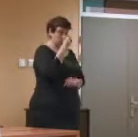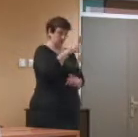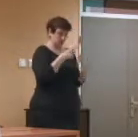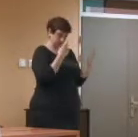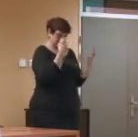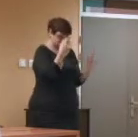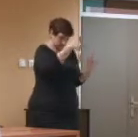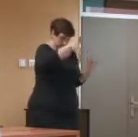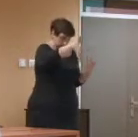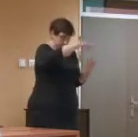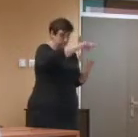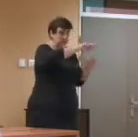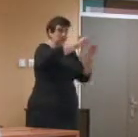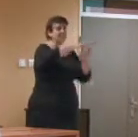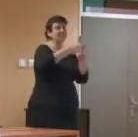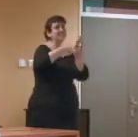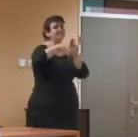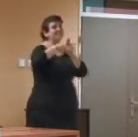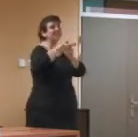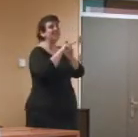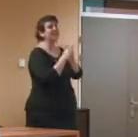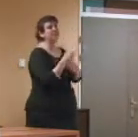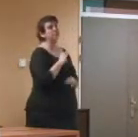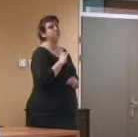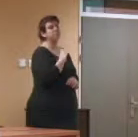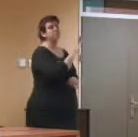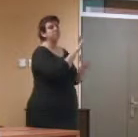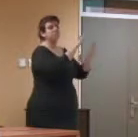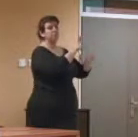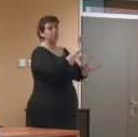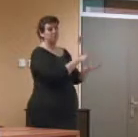por parte de la Generalitat de 10.000 euros, y la fiesta acabó costando